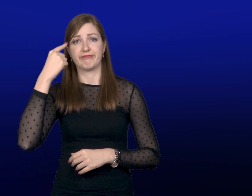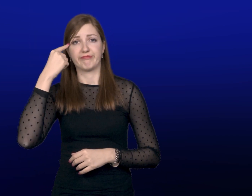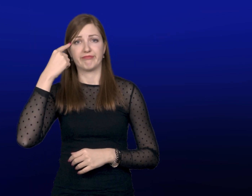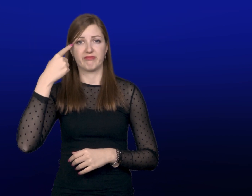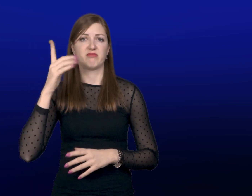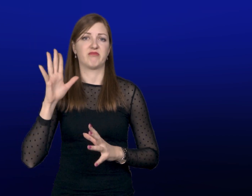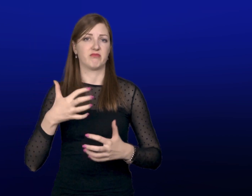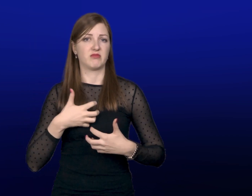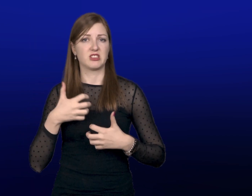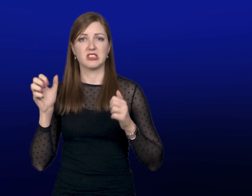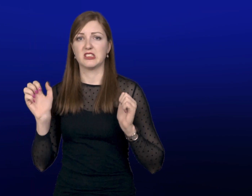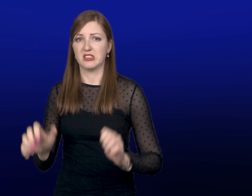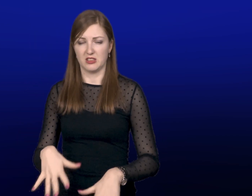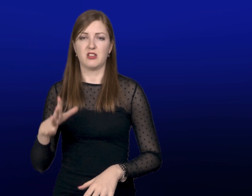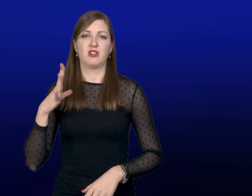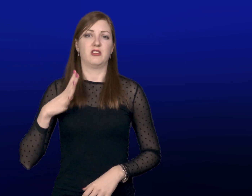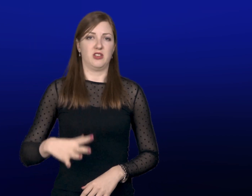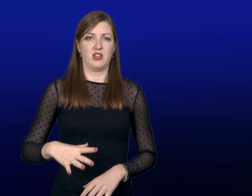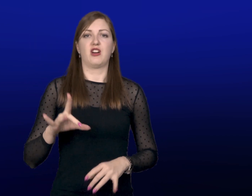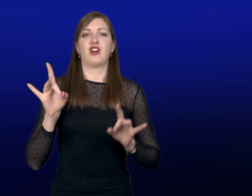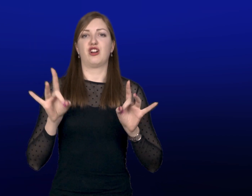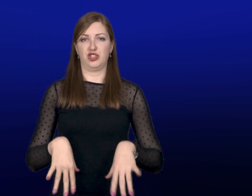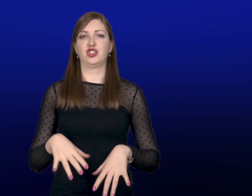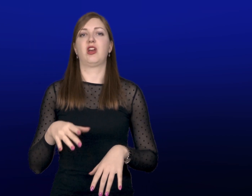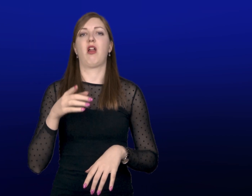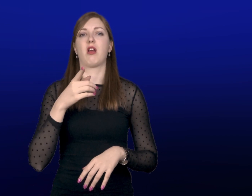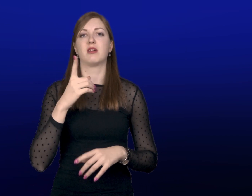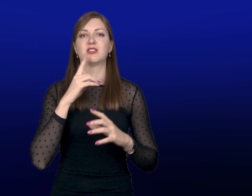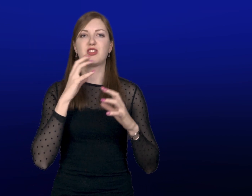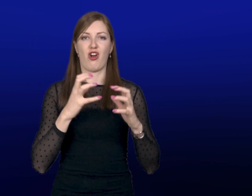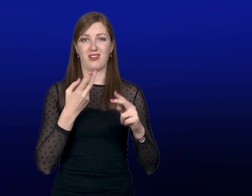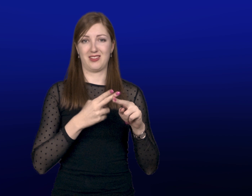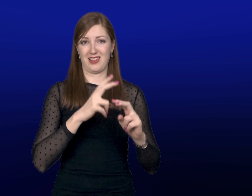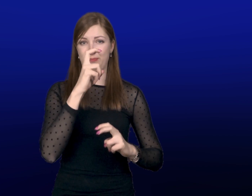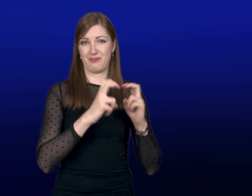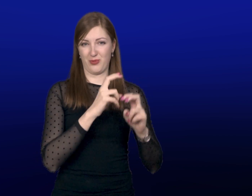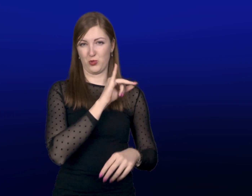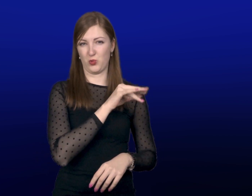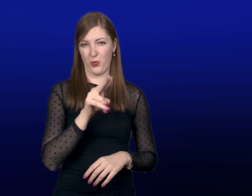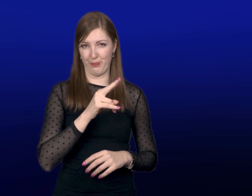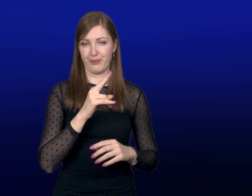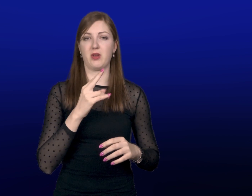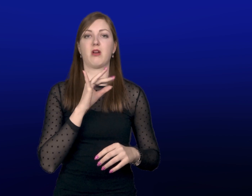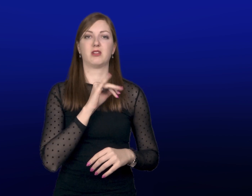Потребовались большие усилия, чтобы сохранить предприятие,